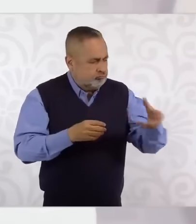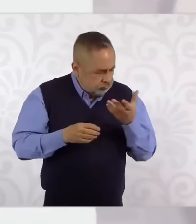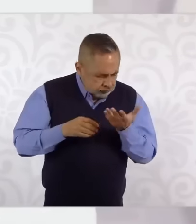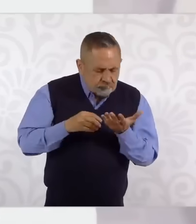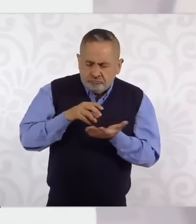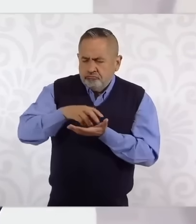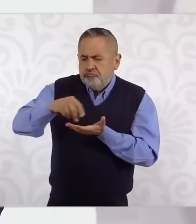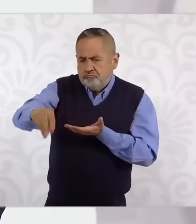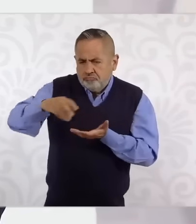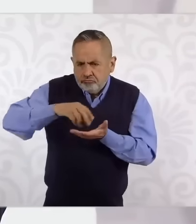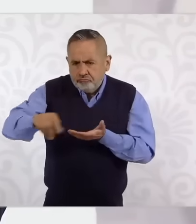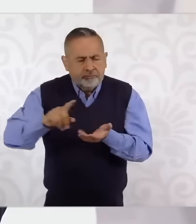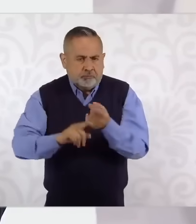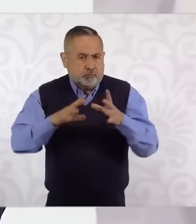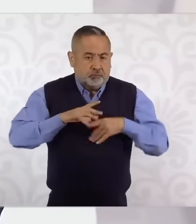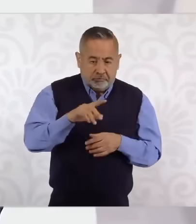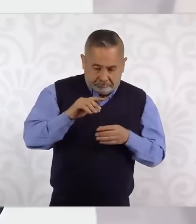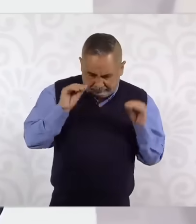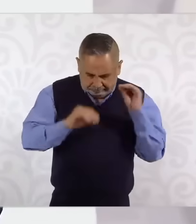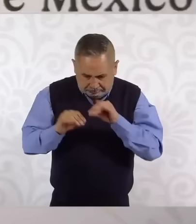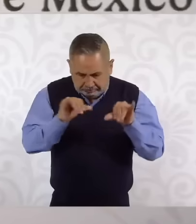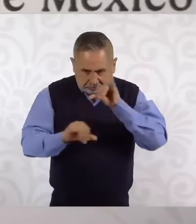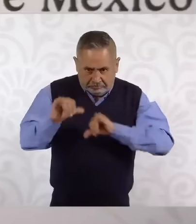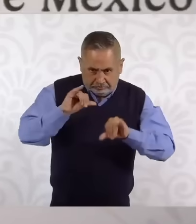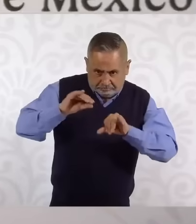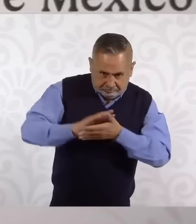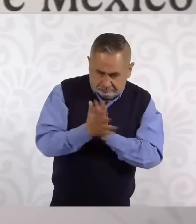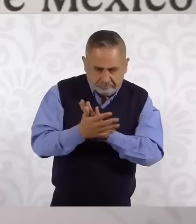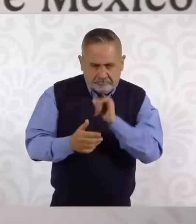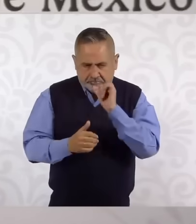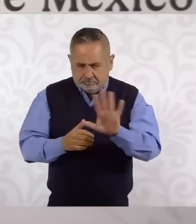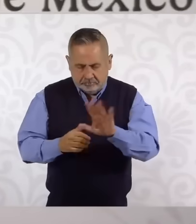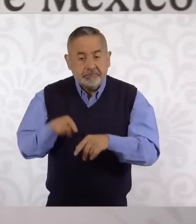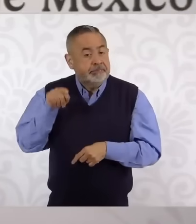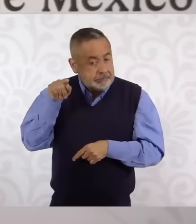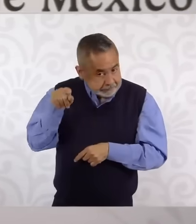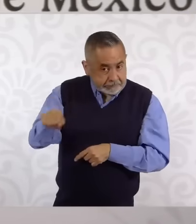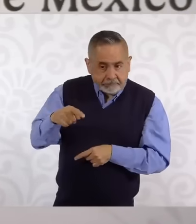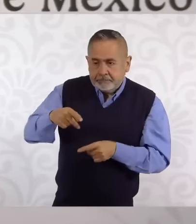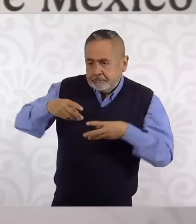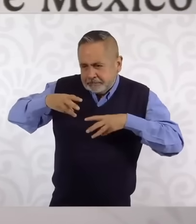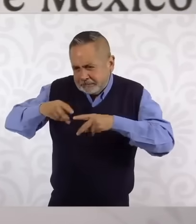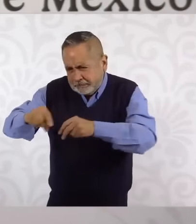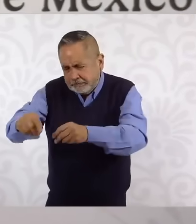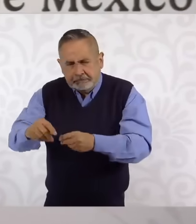las técnicas transgénicas para modificarlo. Esos productores medios producen mucho más,